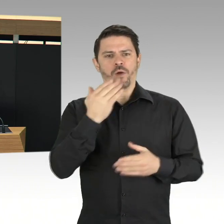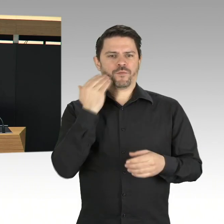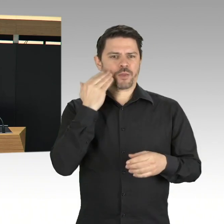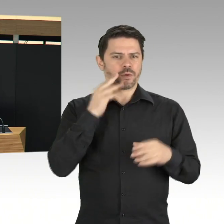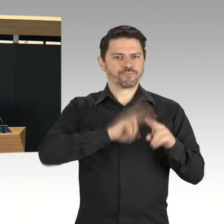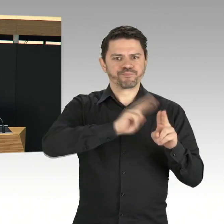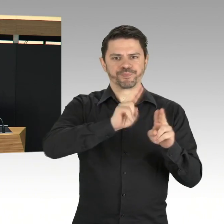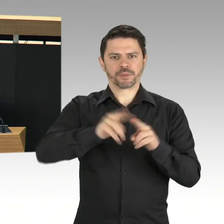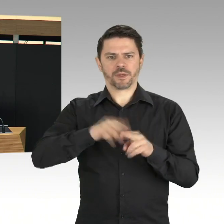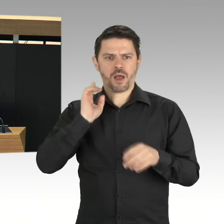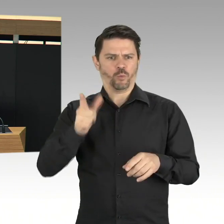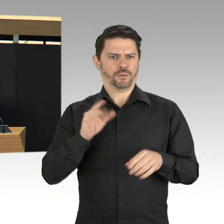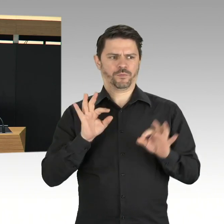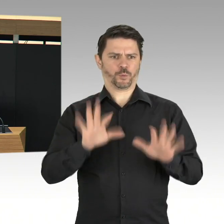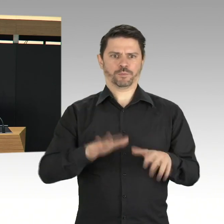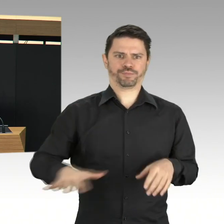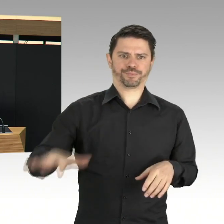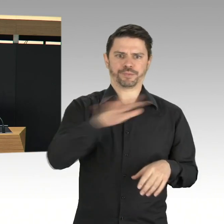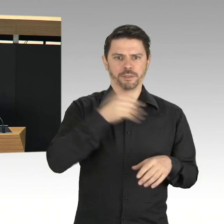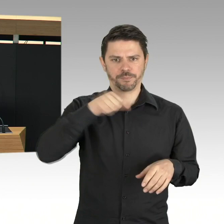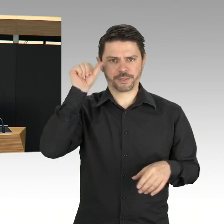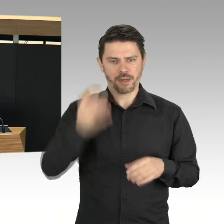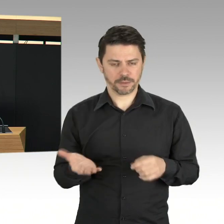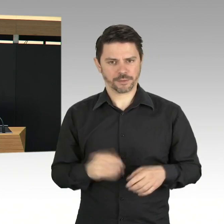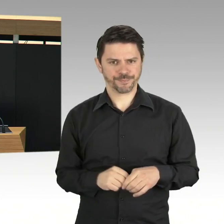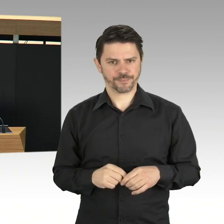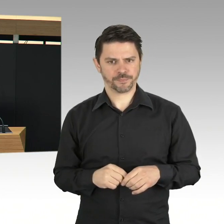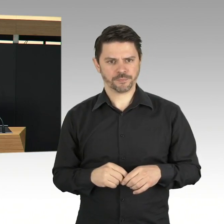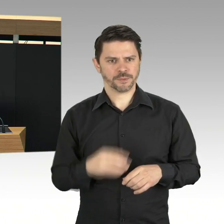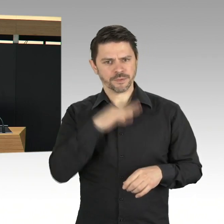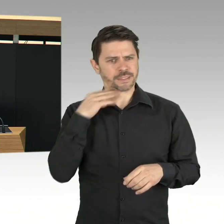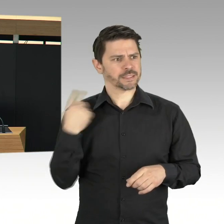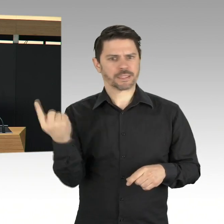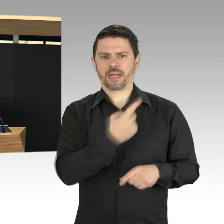sondern dann ist das ein Alarmsignal. (Beifall)